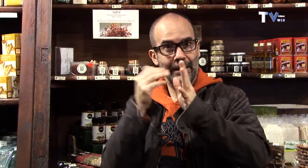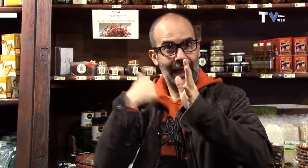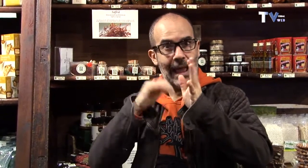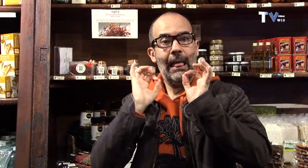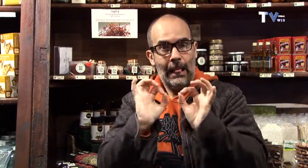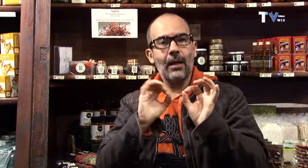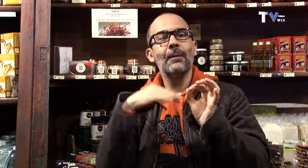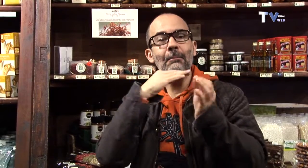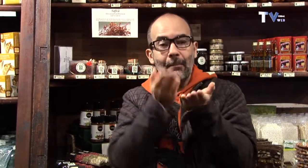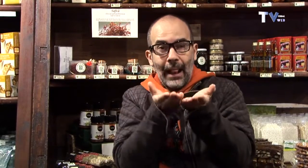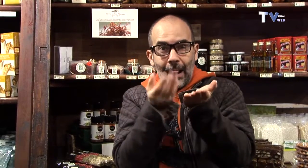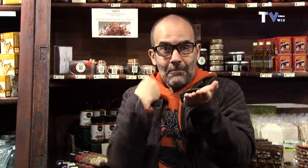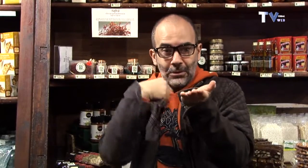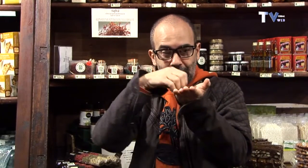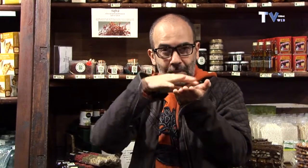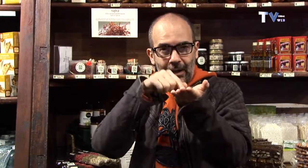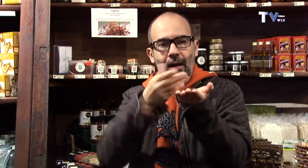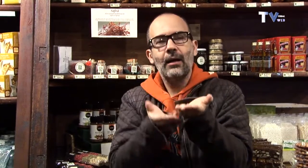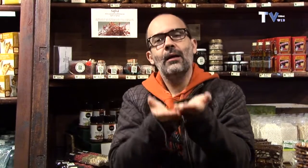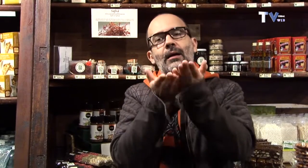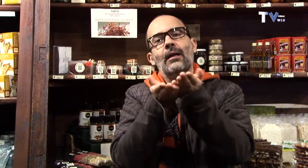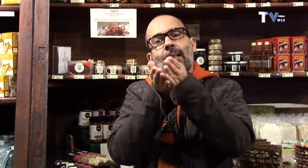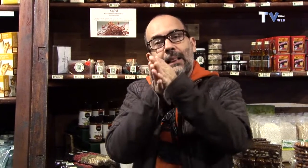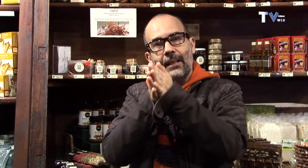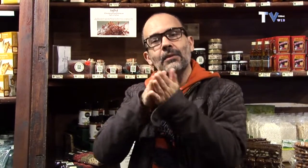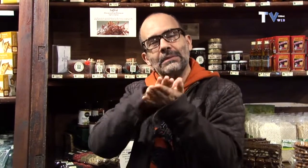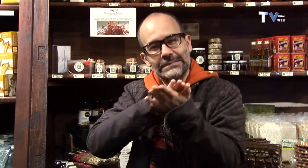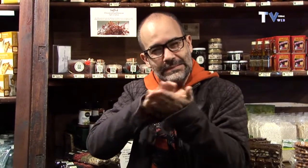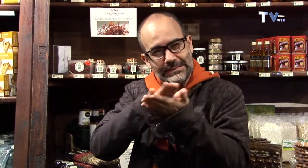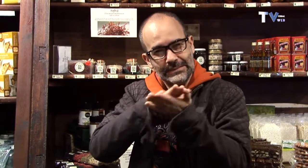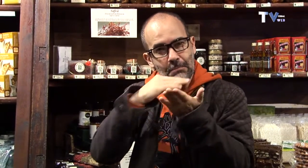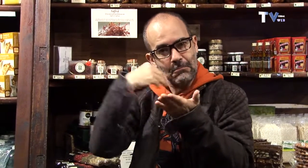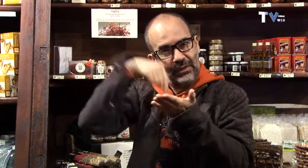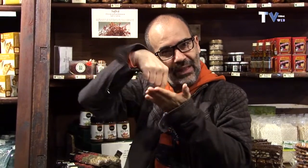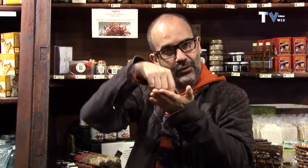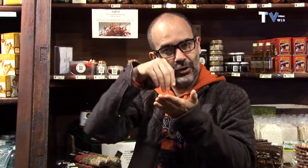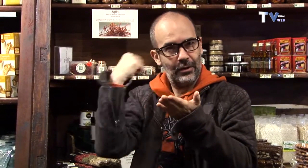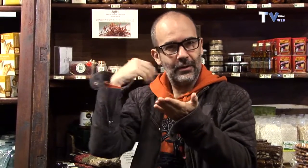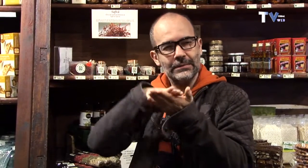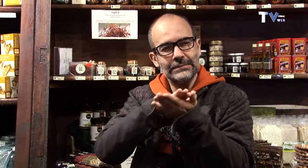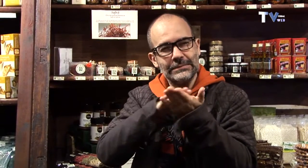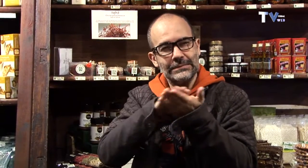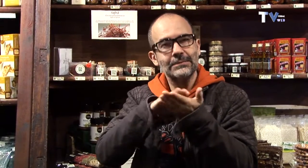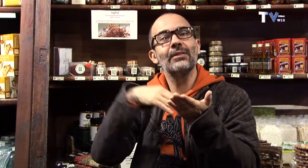Veréis cómo con el vapor se abren los hilos. Una vez todos abiertos, con el mismo papel,